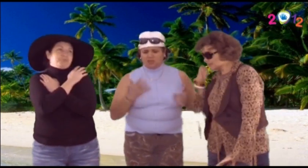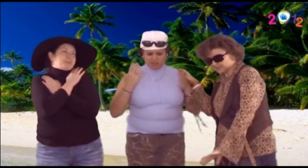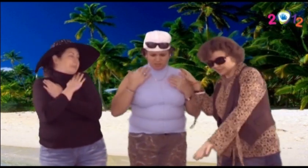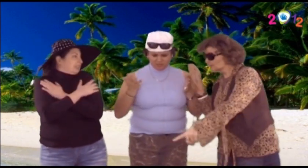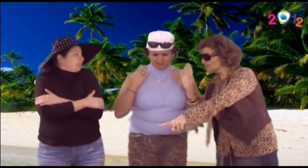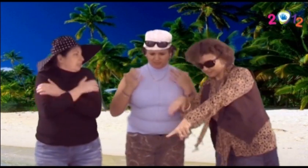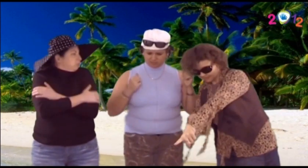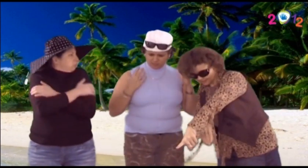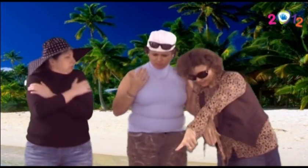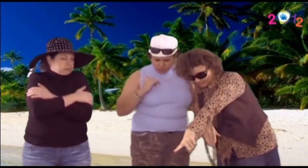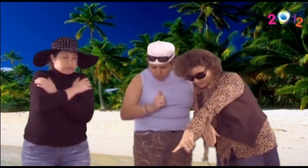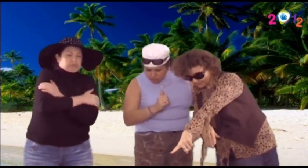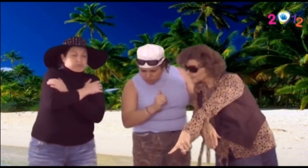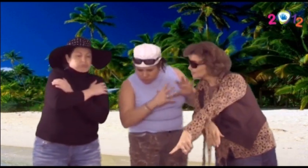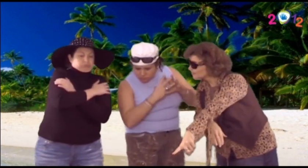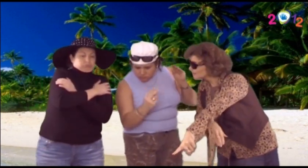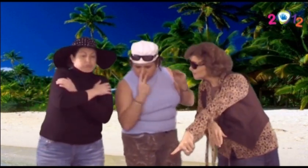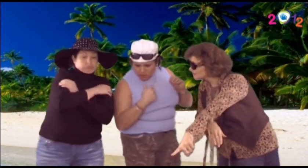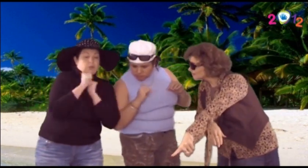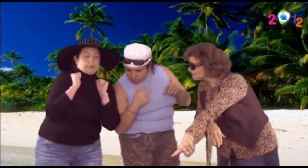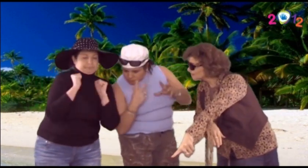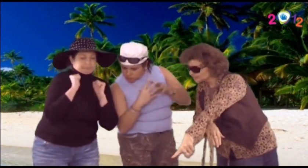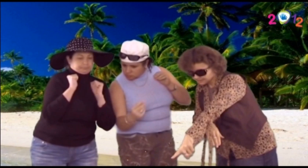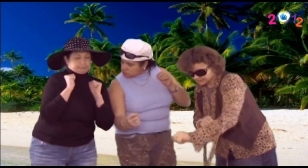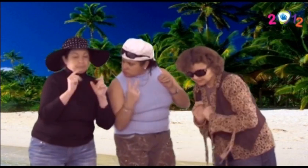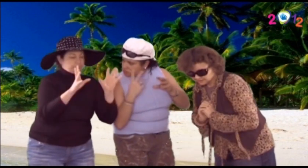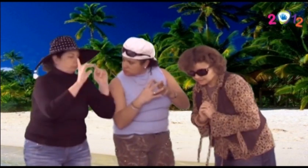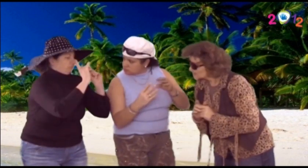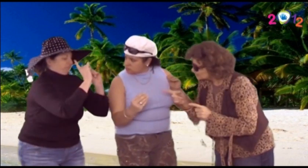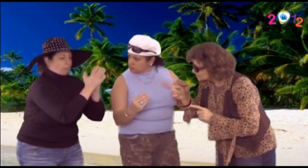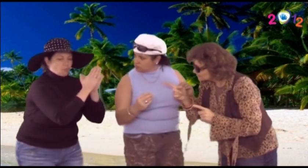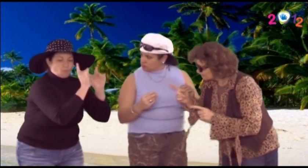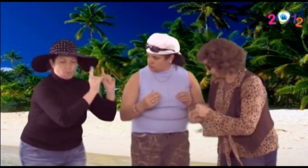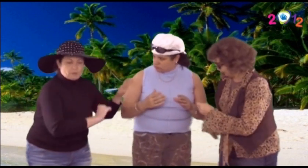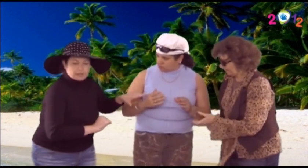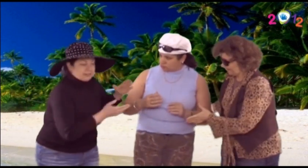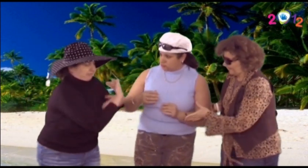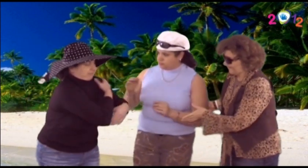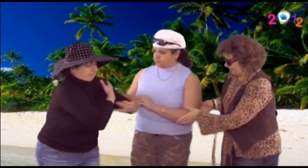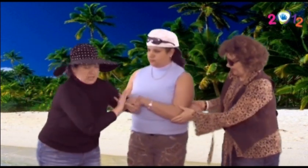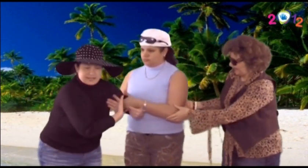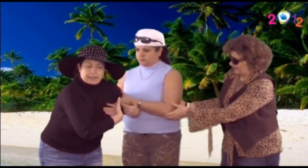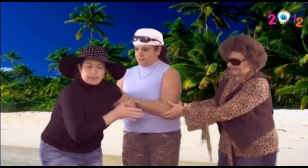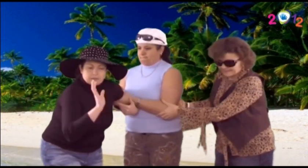Nicsak, mi van ott! Egy palack? - Várjatok! Majd én kihúzom. Csak fogjátok meg a karomat.